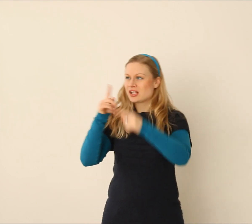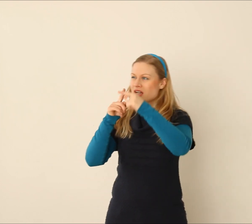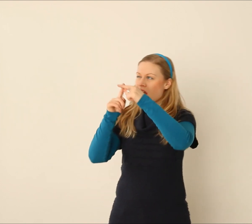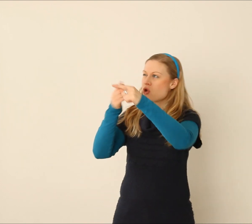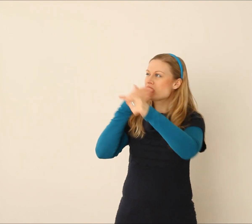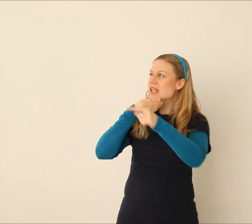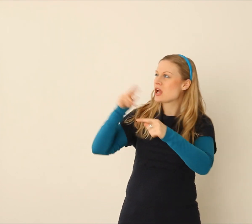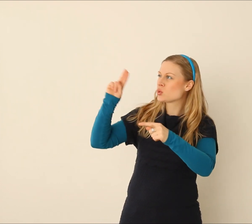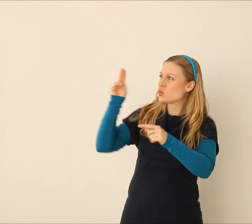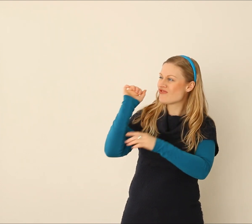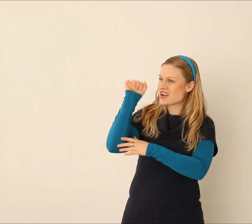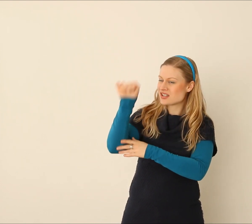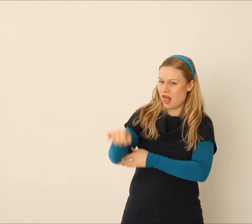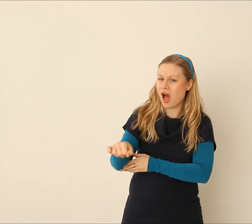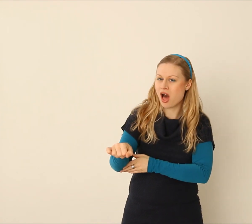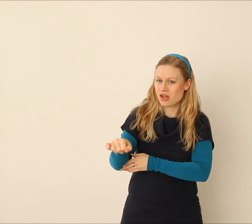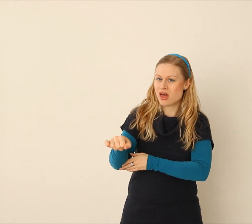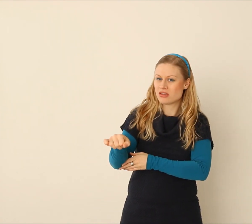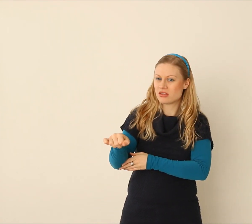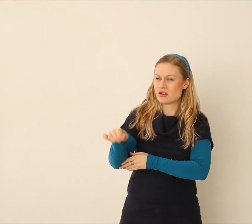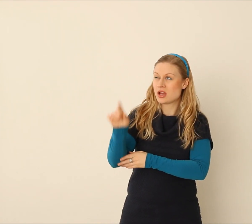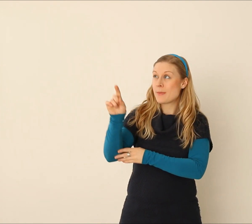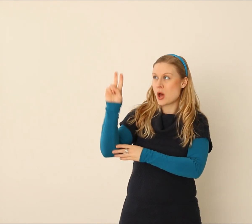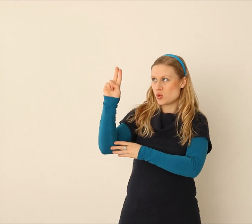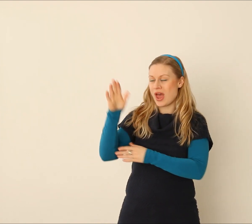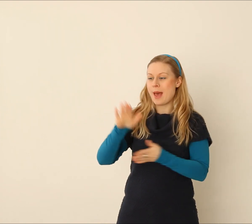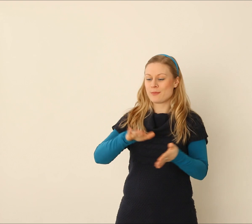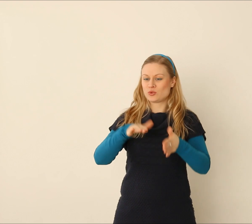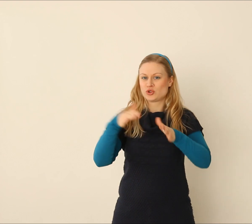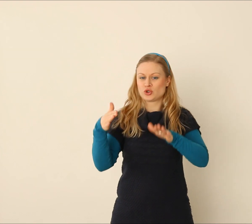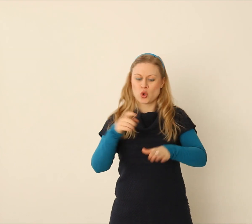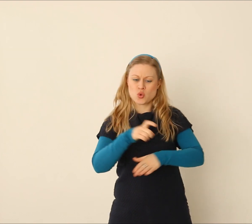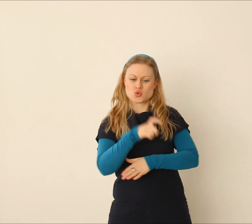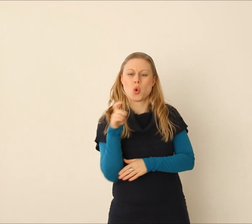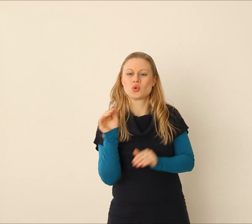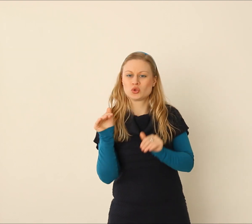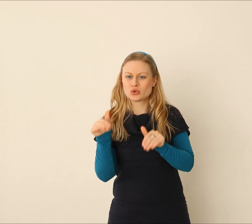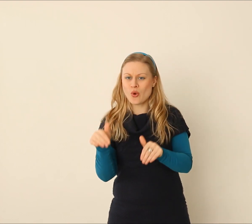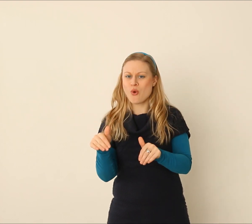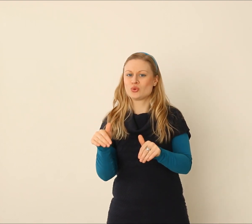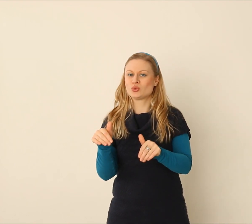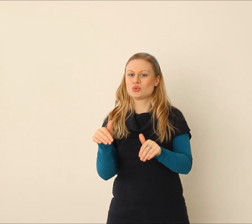Aan het kruis leek U verslagen, maar U hebt de dood onttroond;